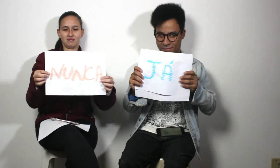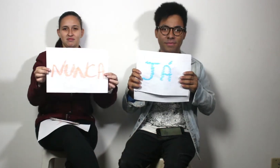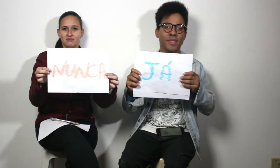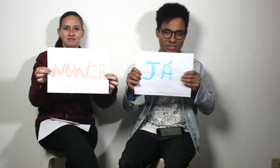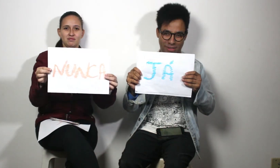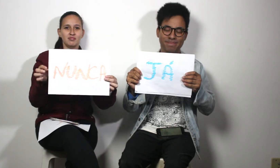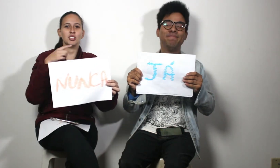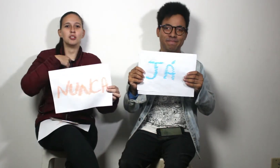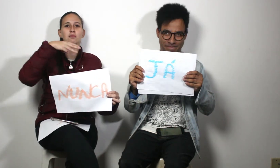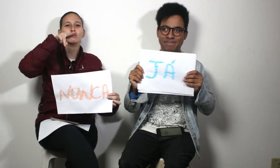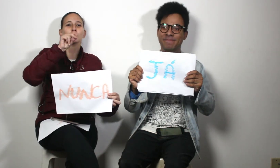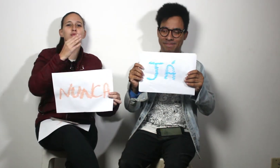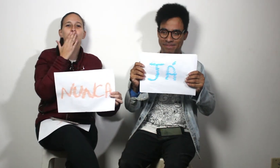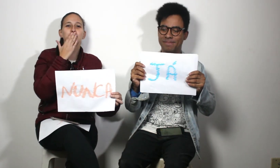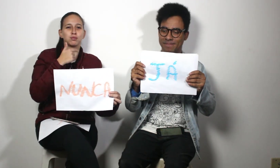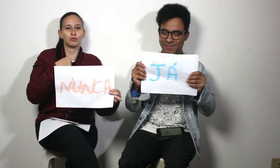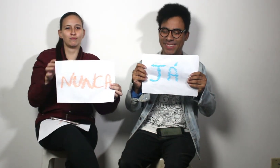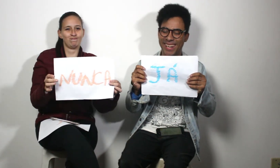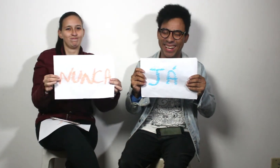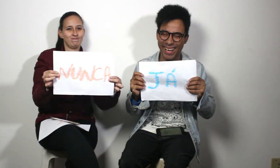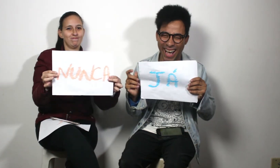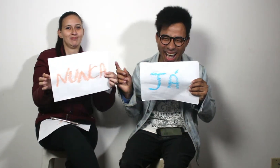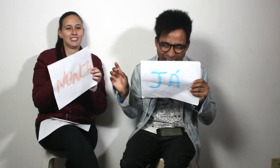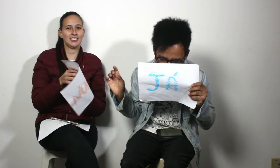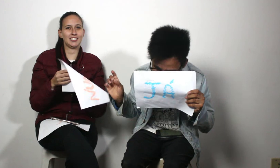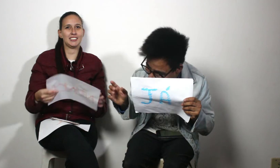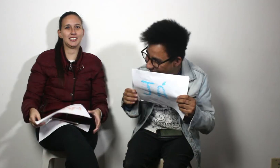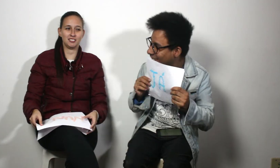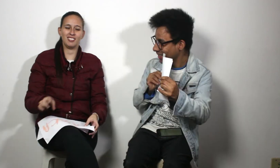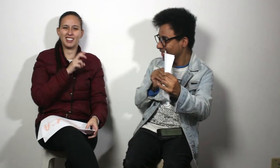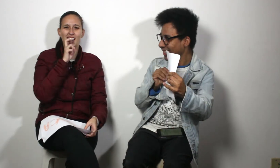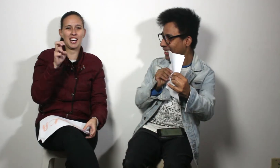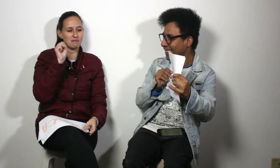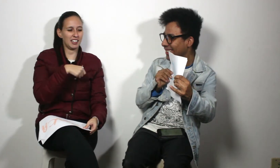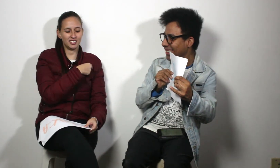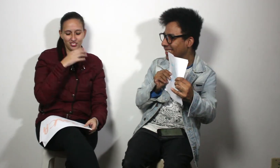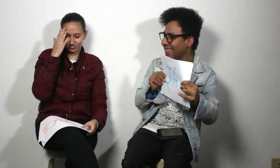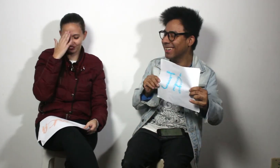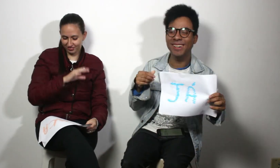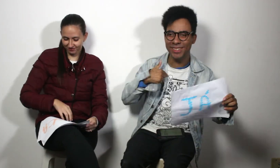Eu muito mundo! (riso) Sim! Ele grita!